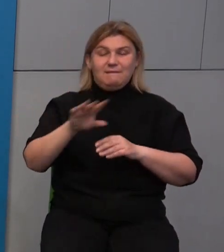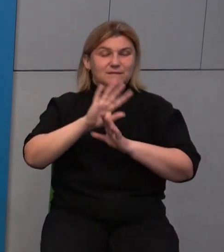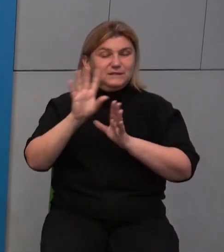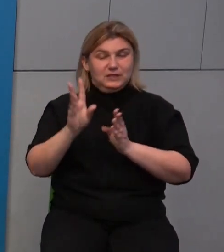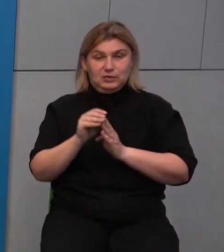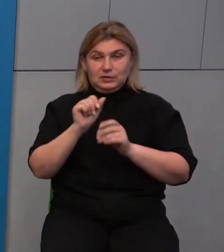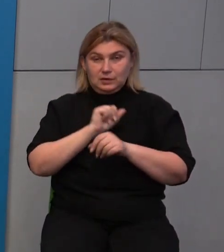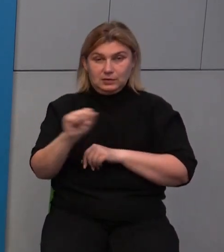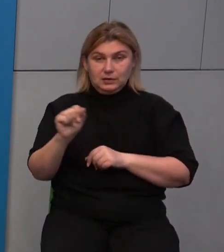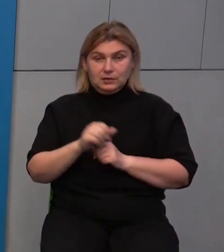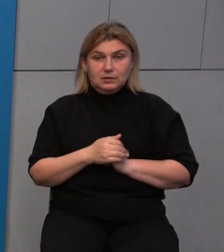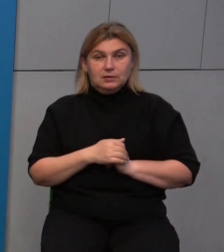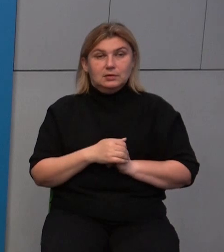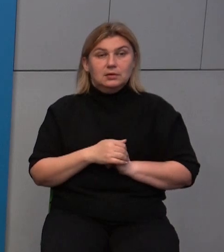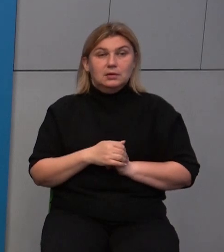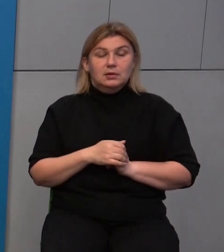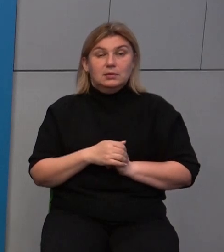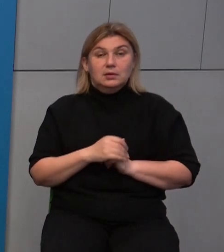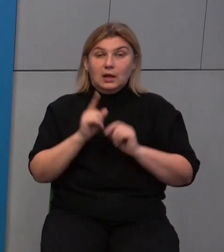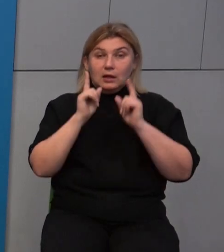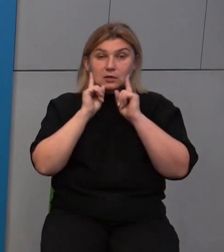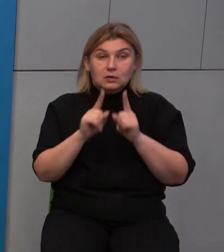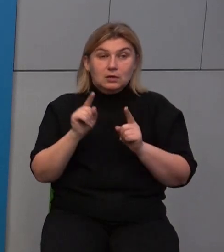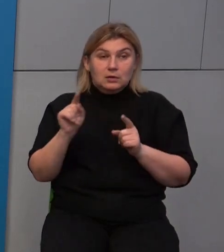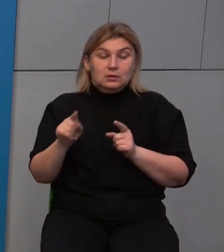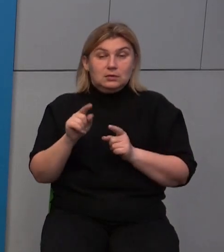No i rzeczywiście on temu zawierzył.